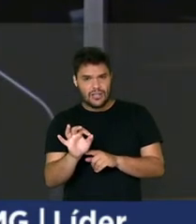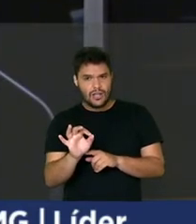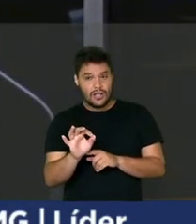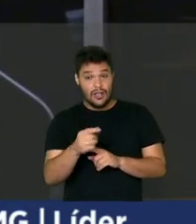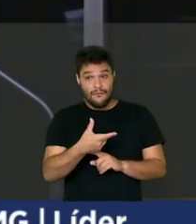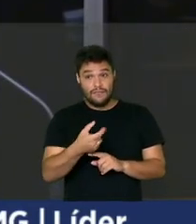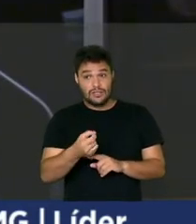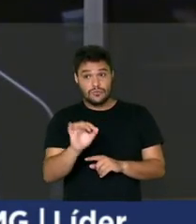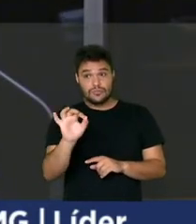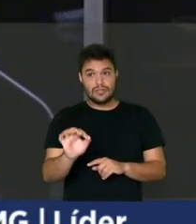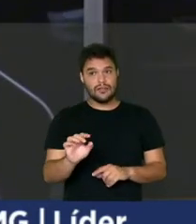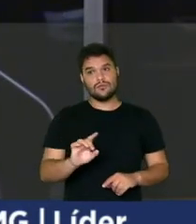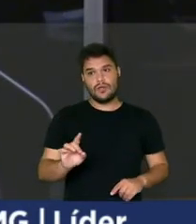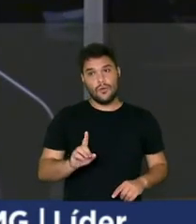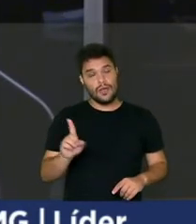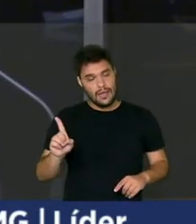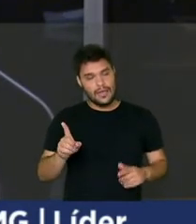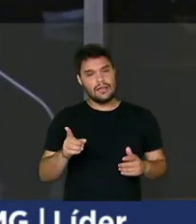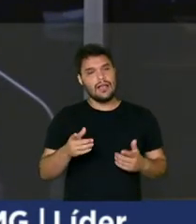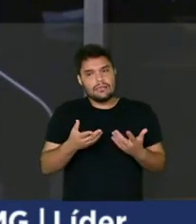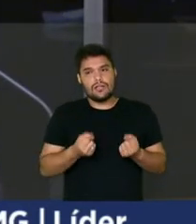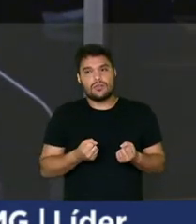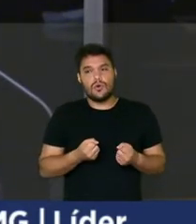NÓS ESTAMOS APRESENTANDO DE 20%, MAS ELE ATENDEU UM